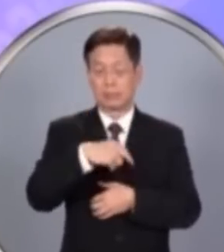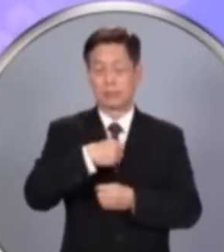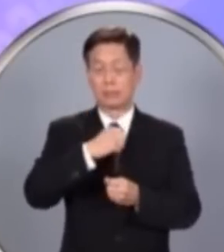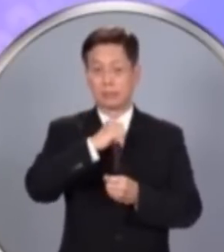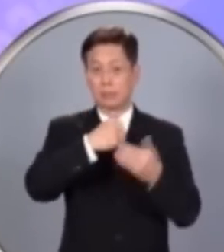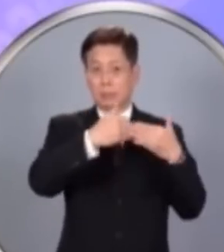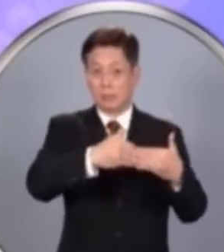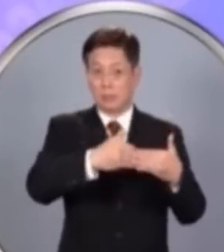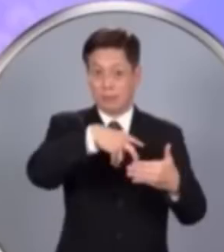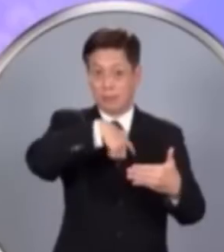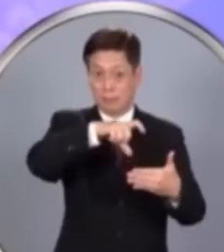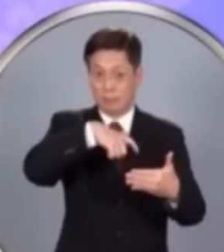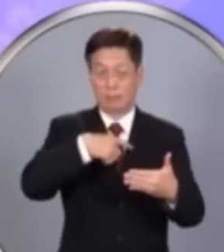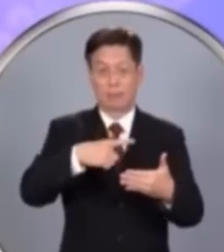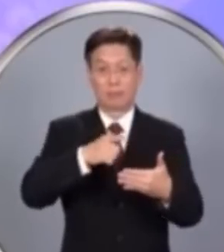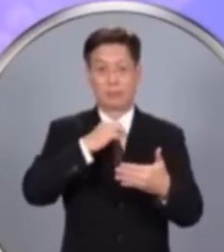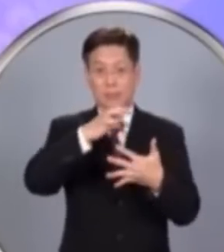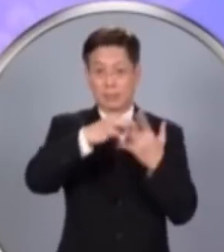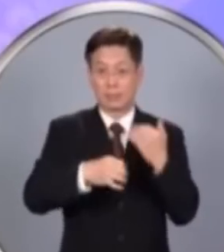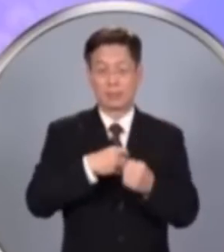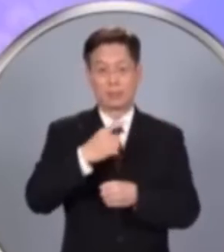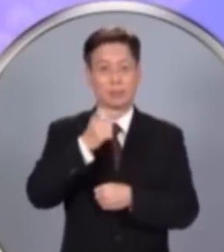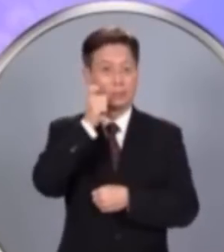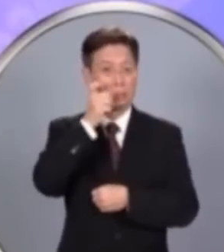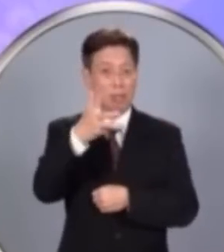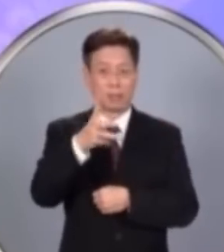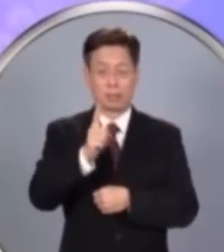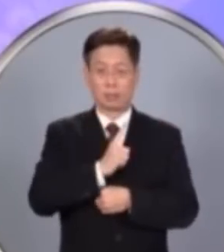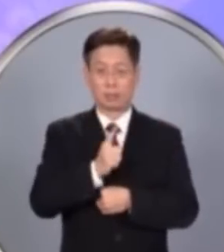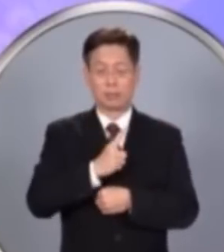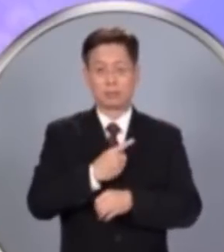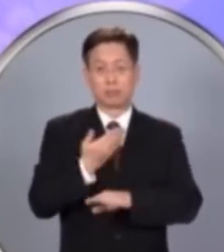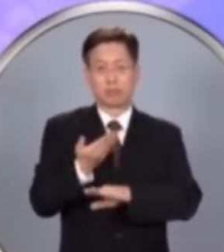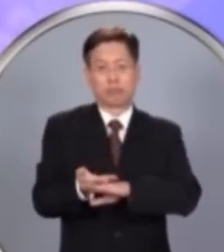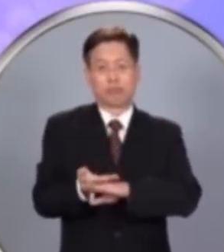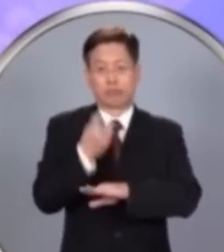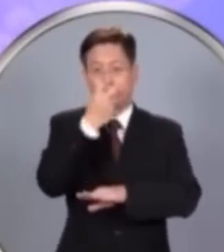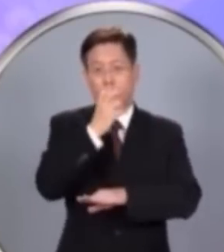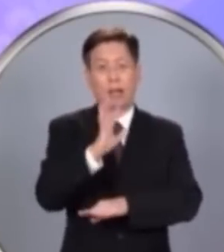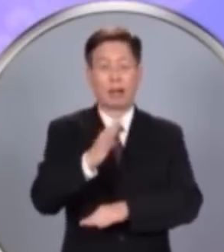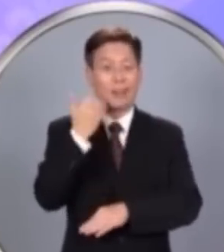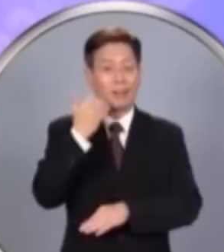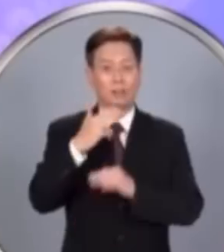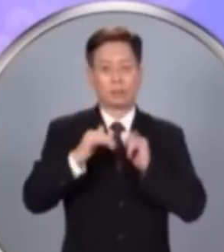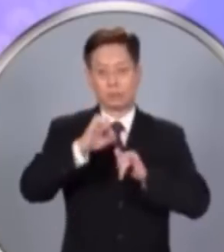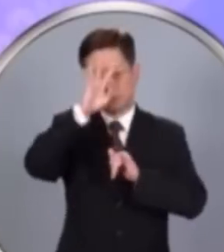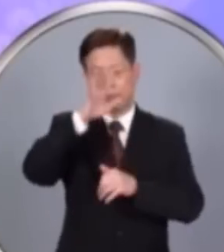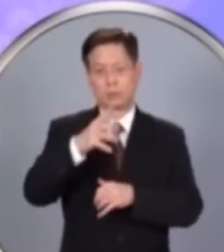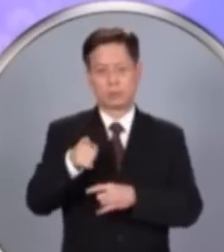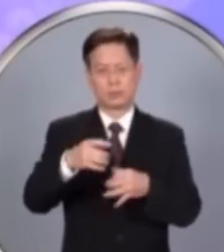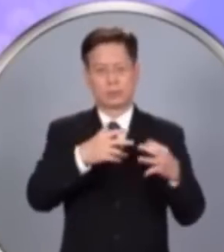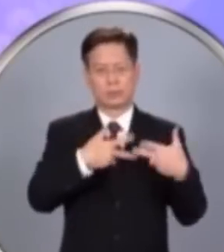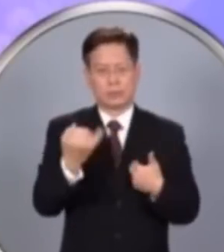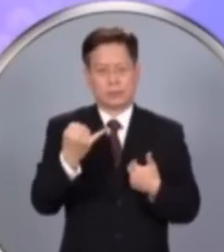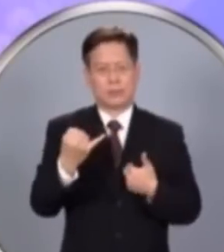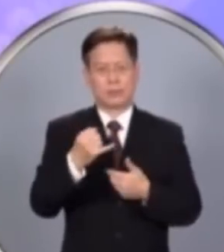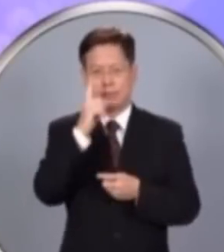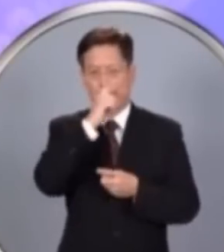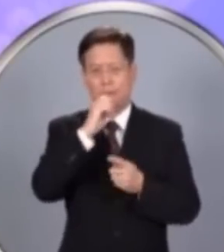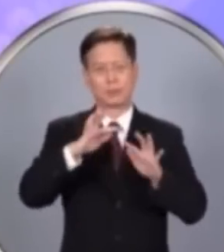18個月以來 不願意審查的是民進黨 蔡主席把很多很多的國會改革法案